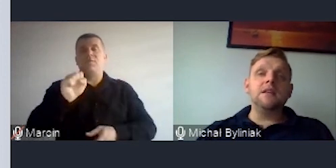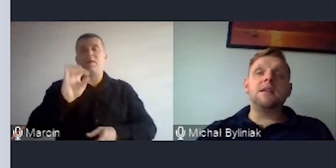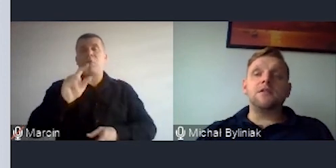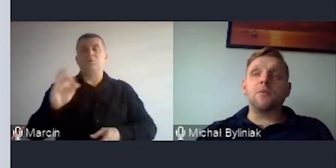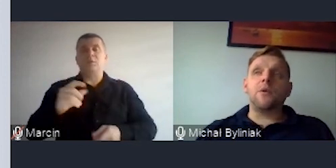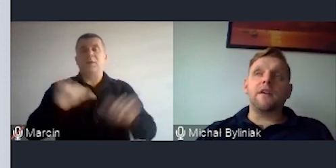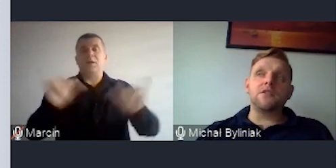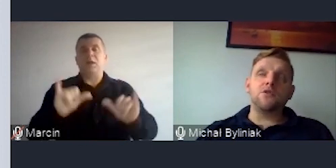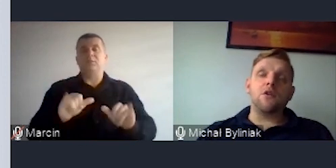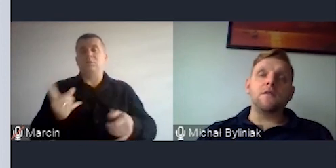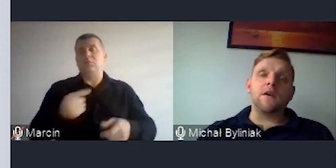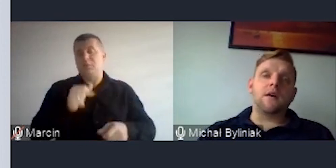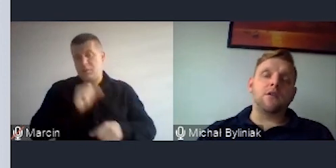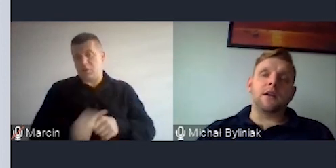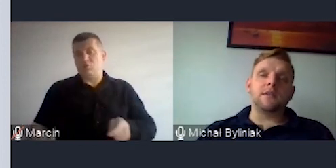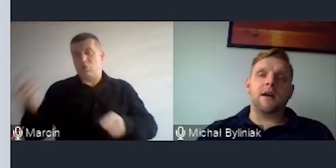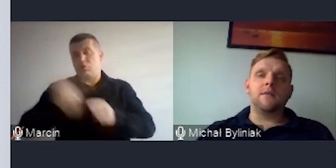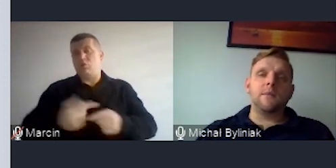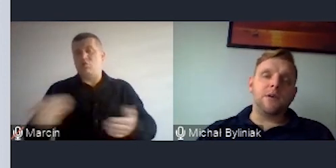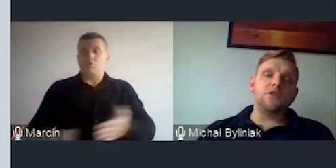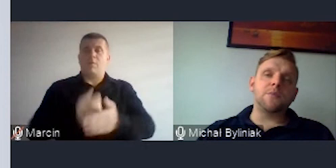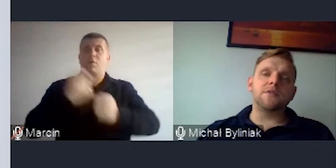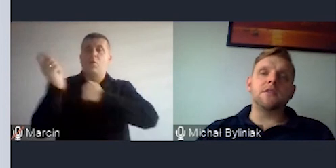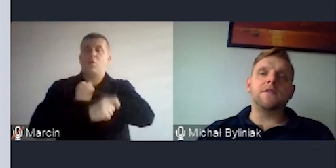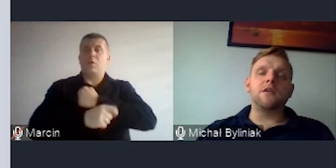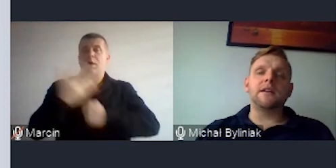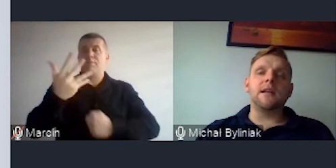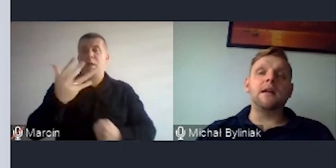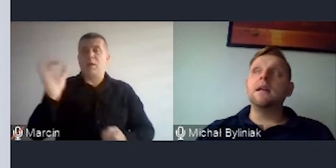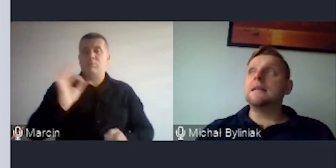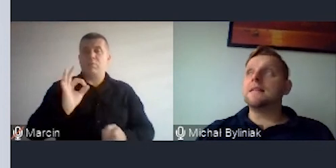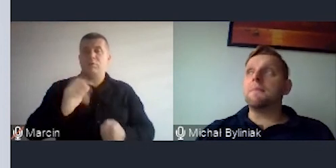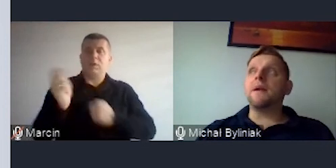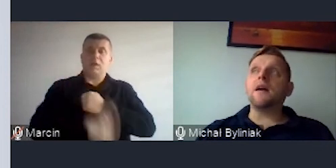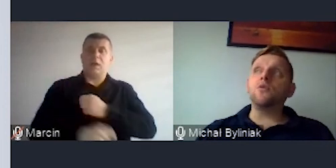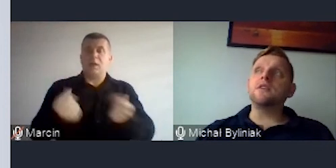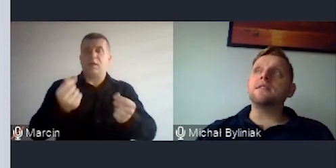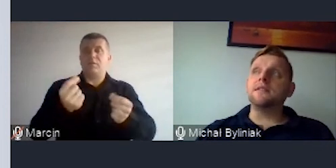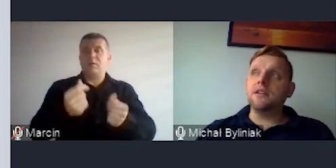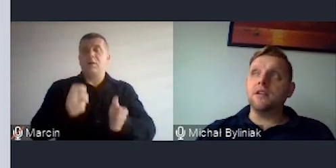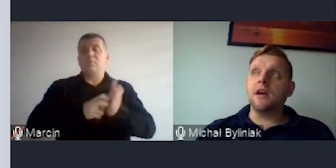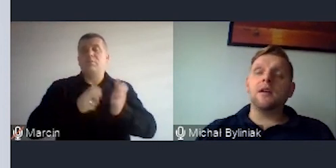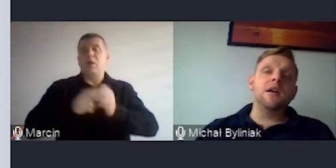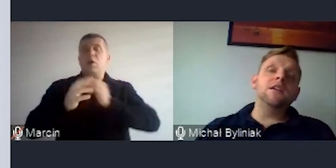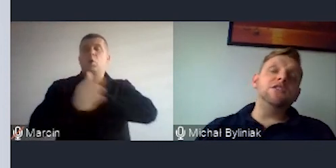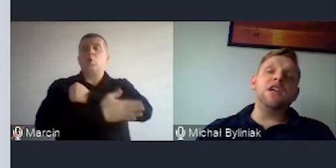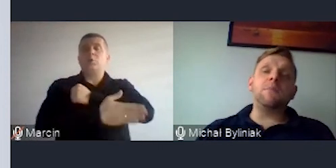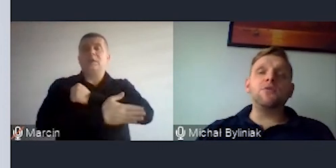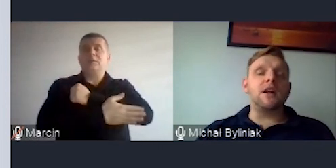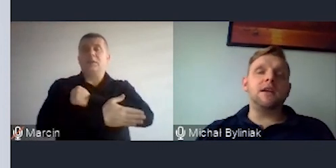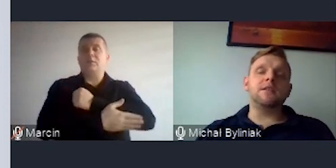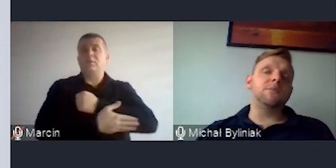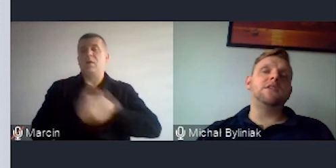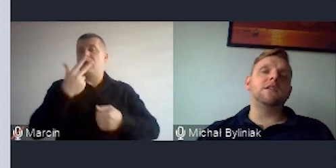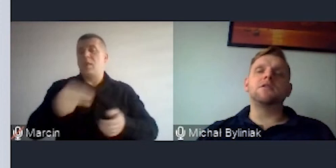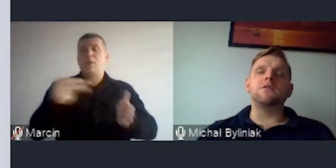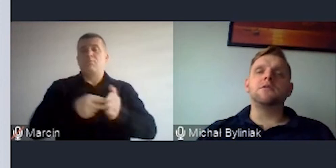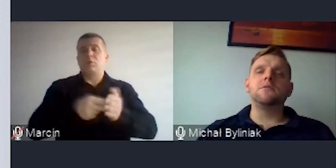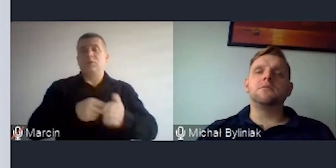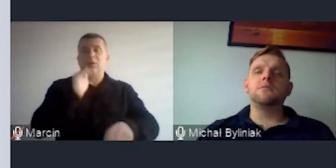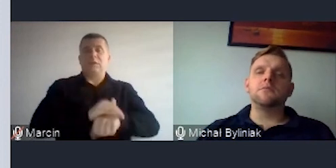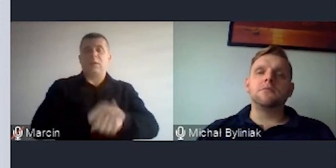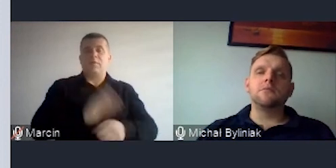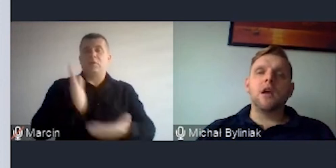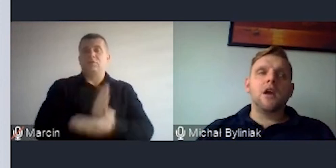I za to pojawia się nowa korekta, 5% korekta za brak uzasadnienia, nie podzielenia zamówienia na części